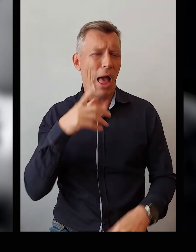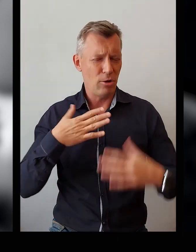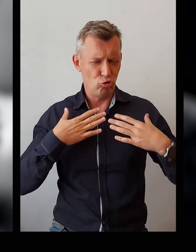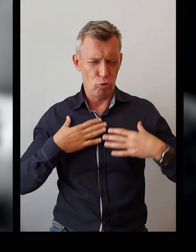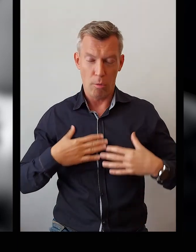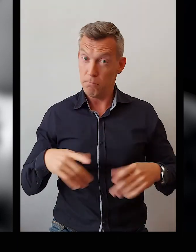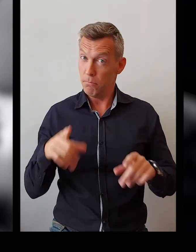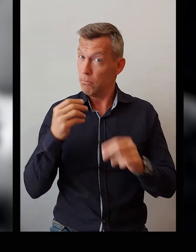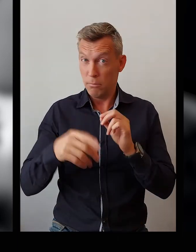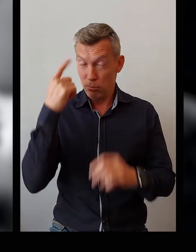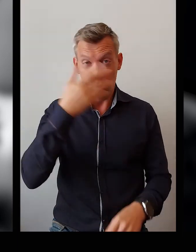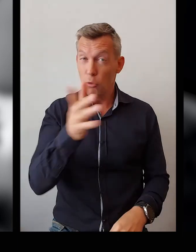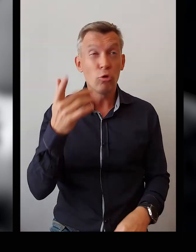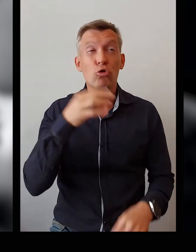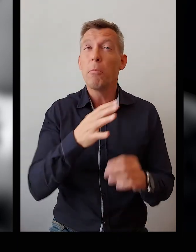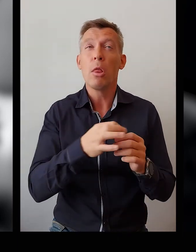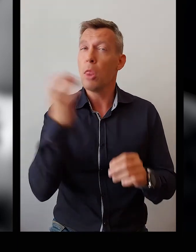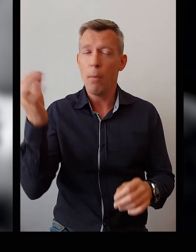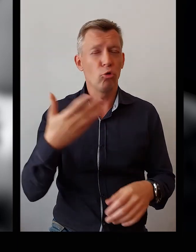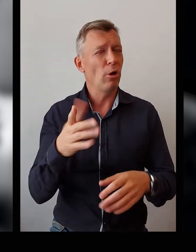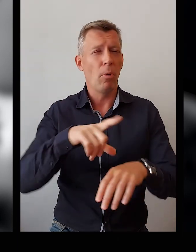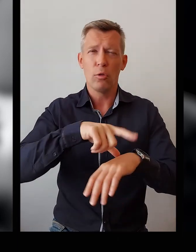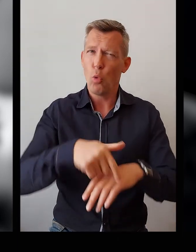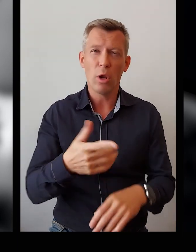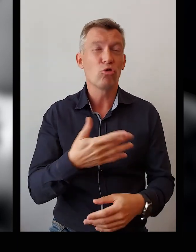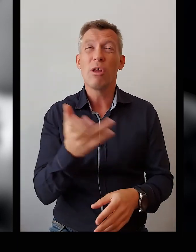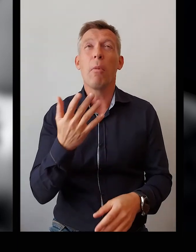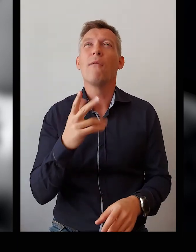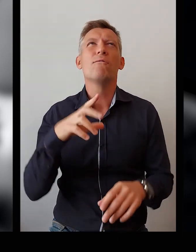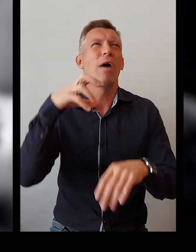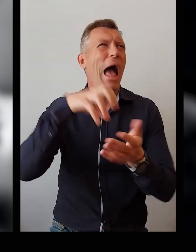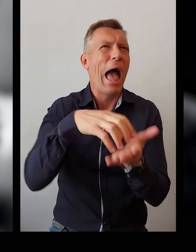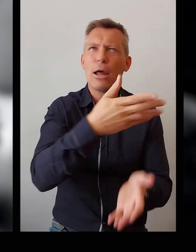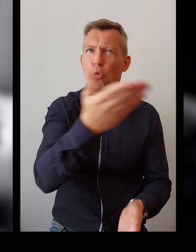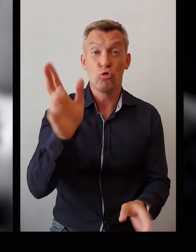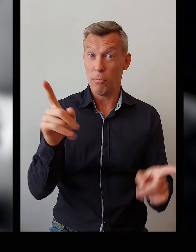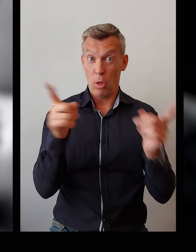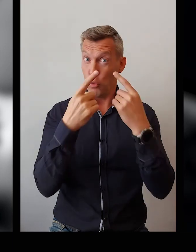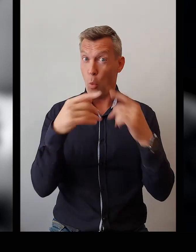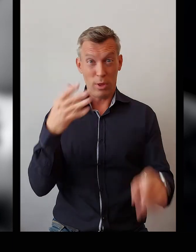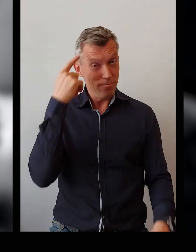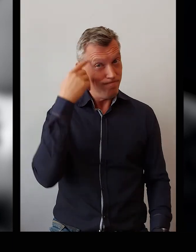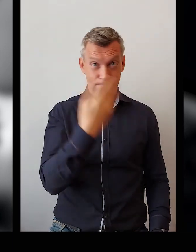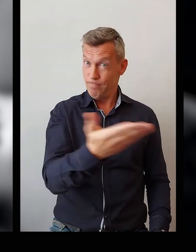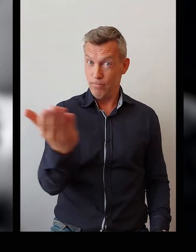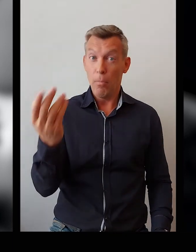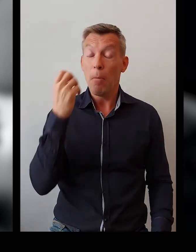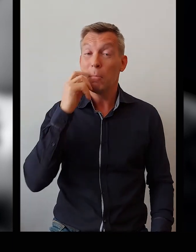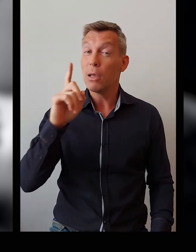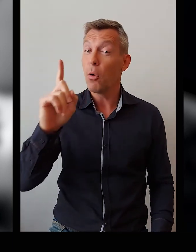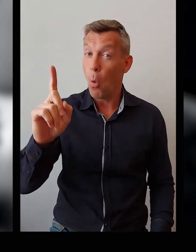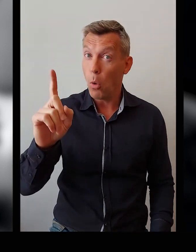mert nem tudjátok sem a napot, sem az órát, sem a várost, sem a nótát, amikor, ahol,